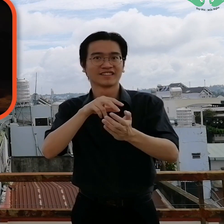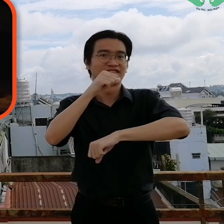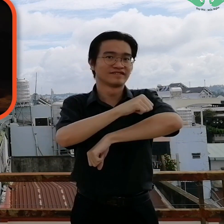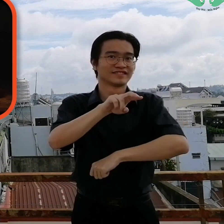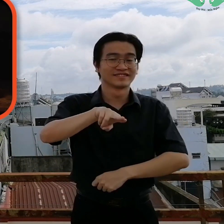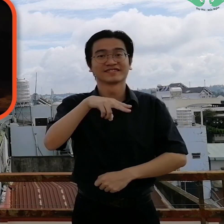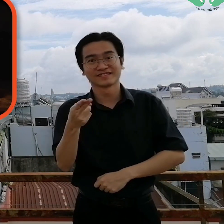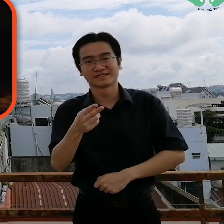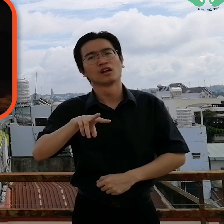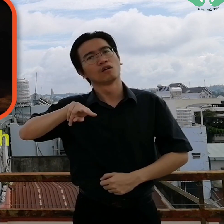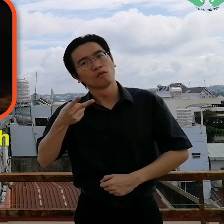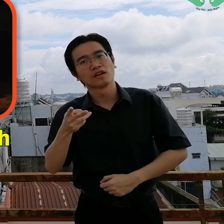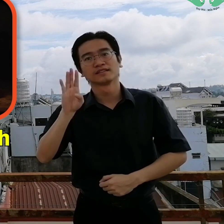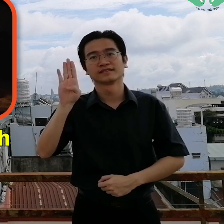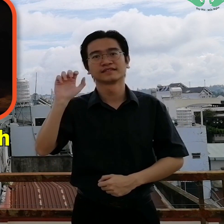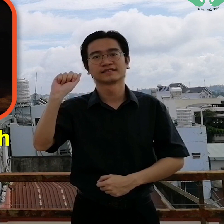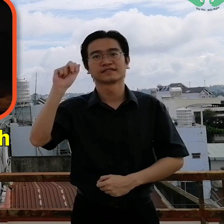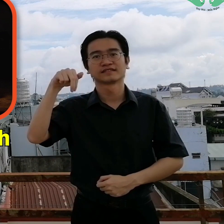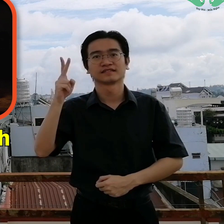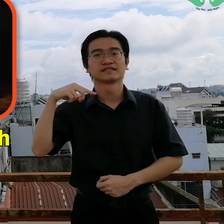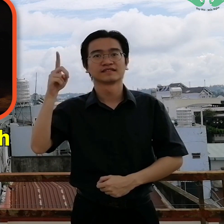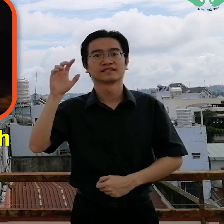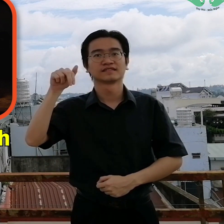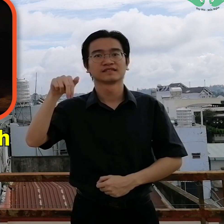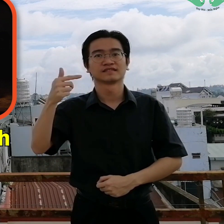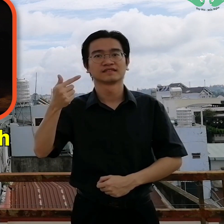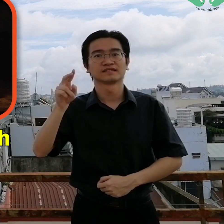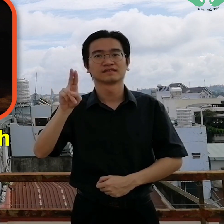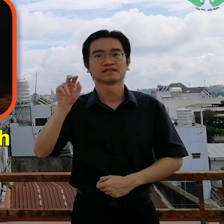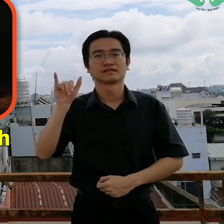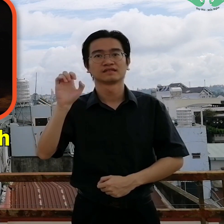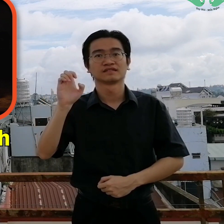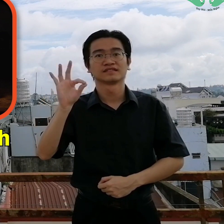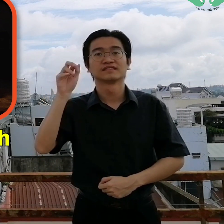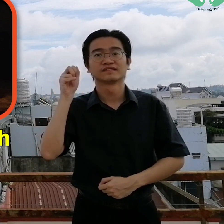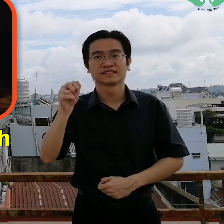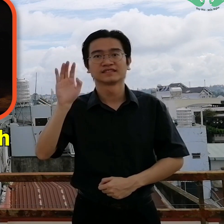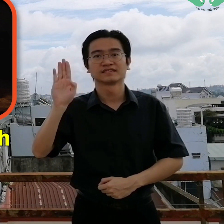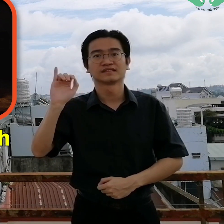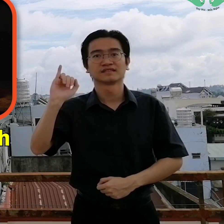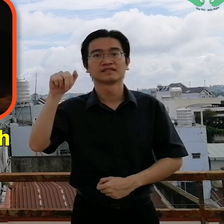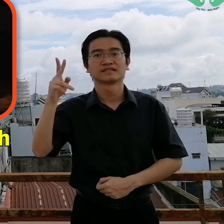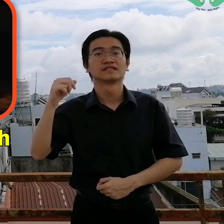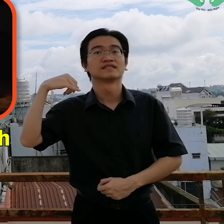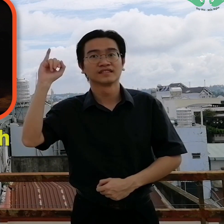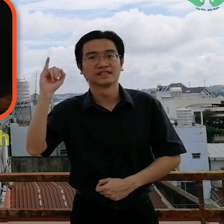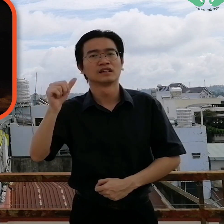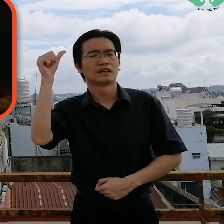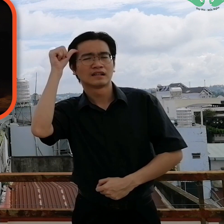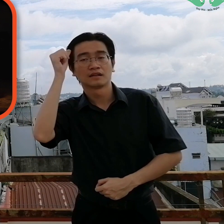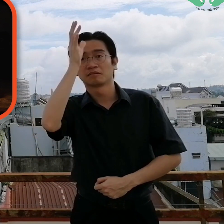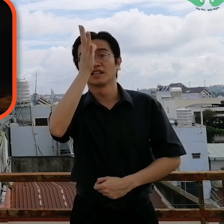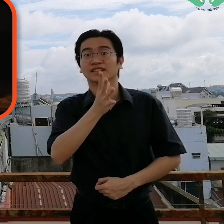Bánh trung thu là loại bánh nướng, gọi tên khác là bánh nguyệt bính (bánh vầng trăng).